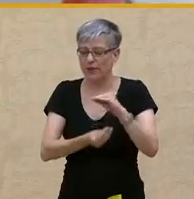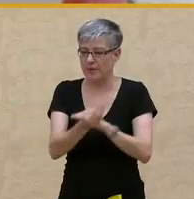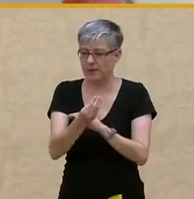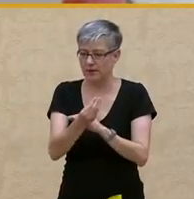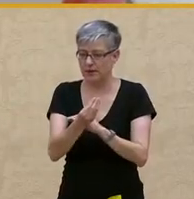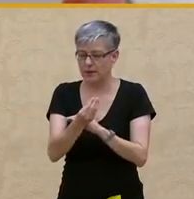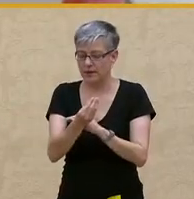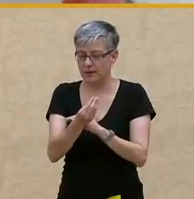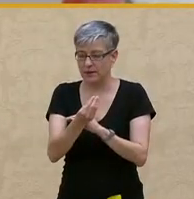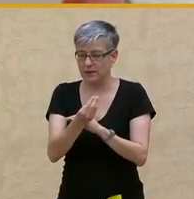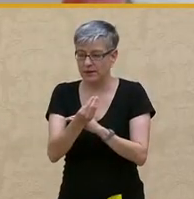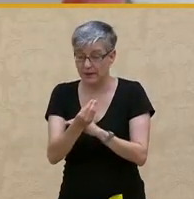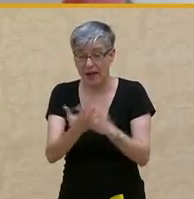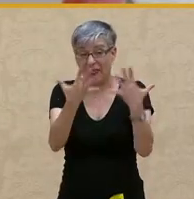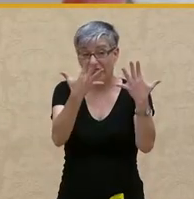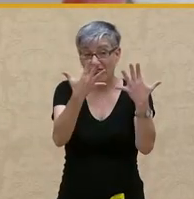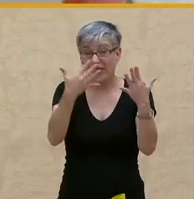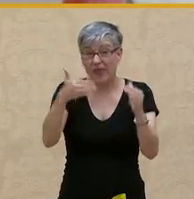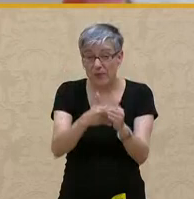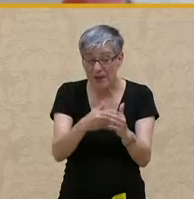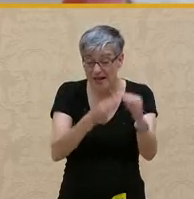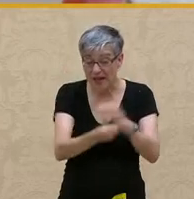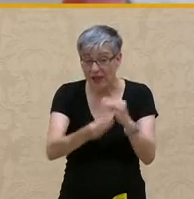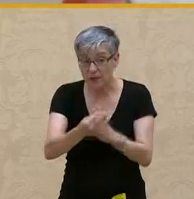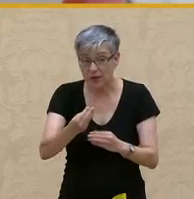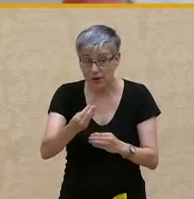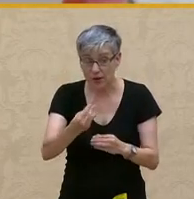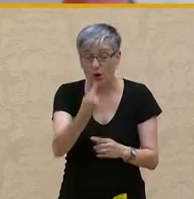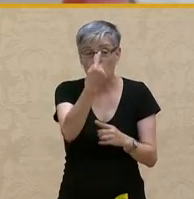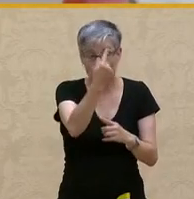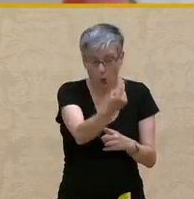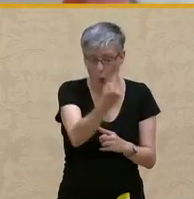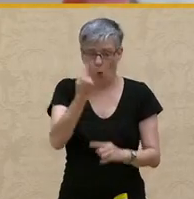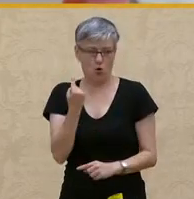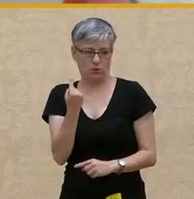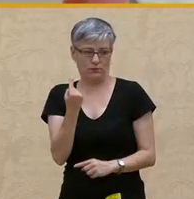uno de cada diez mil nacimiento alrededor del mundo. Charge es un síndrome muy variado que